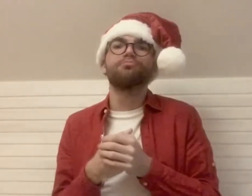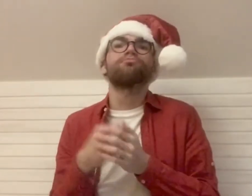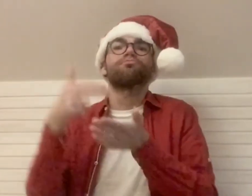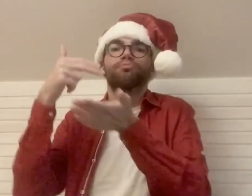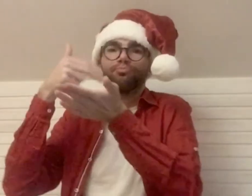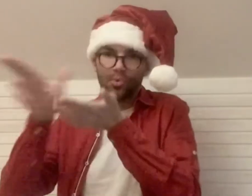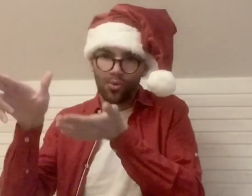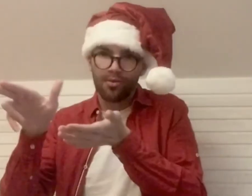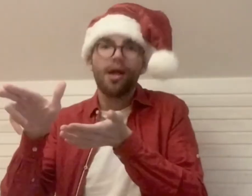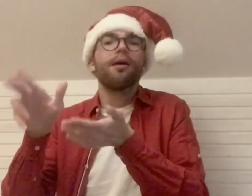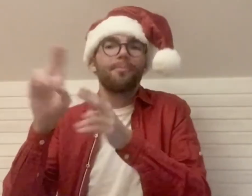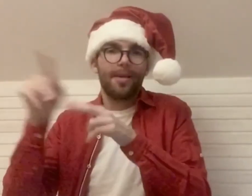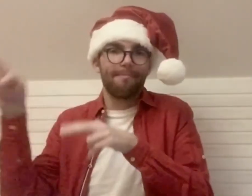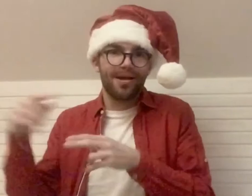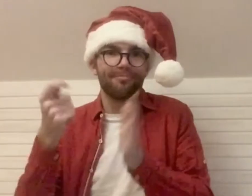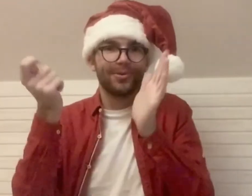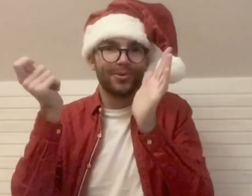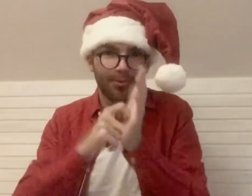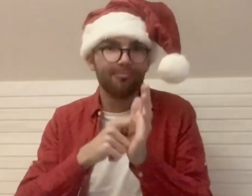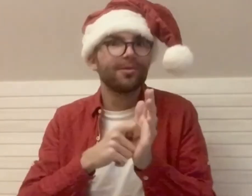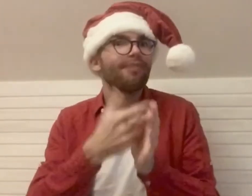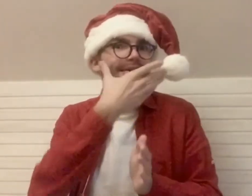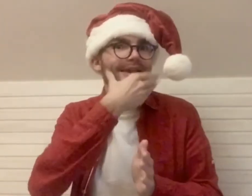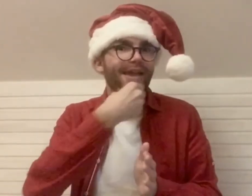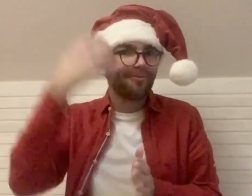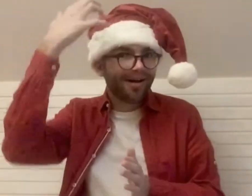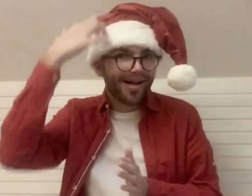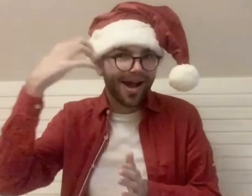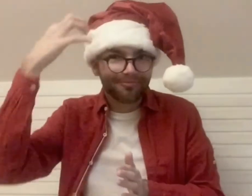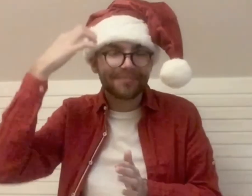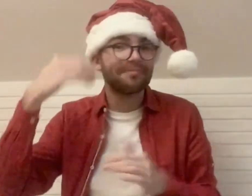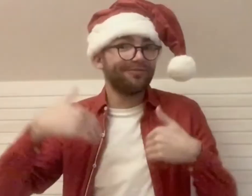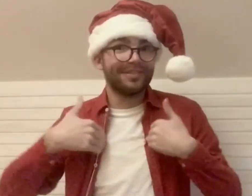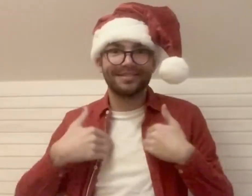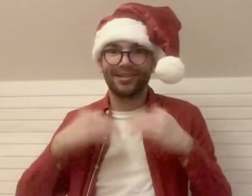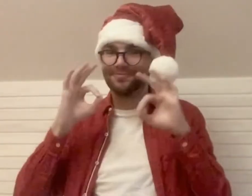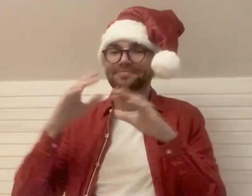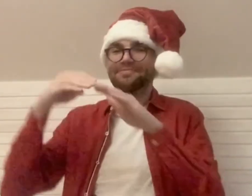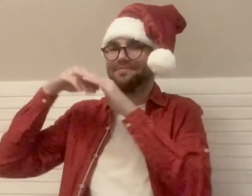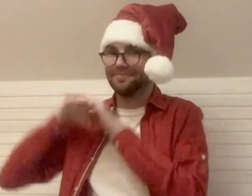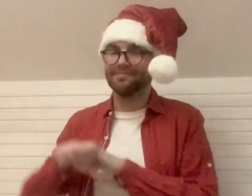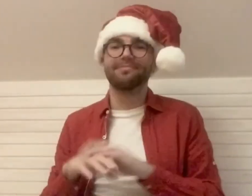Ko je dobil denar in je kupil lep glavnik. Zelo je bil vesel in je spravil darilo.